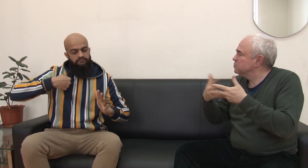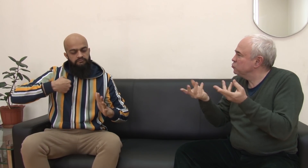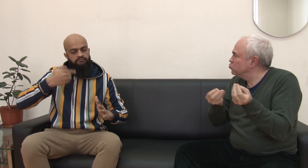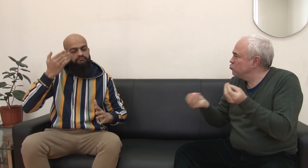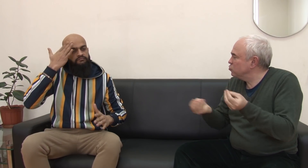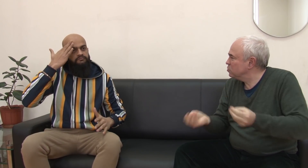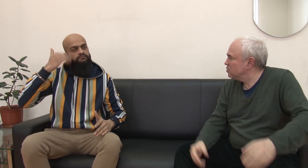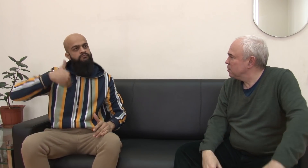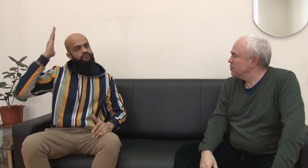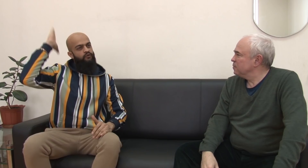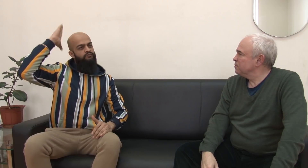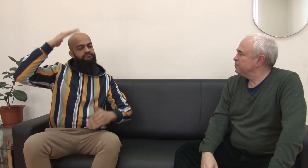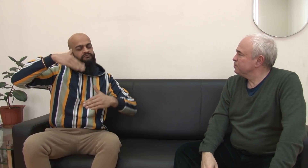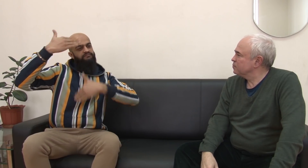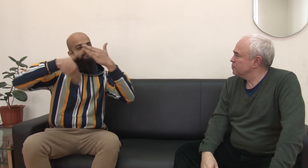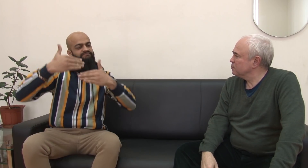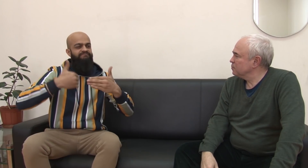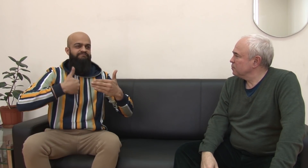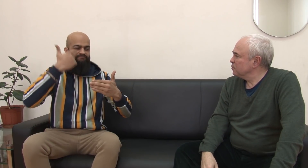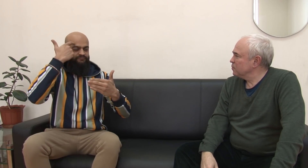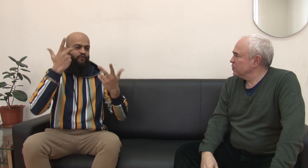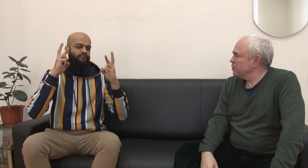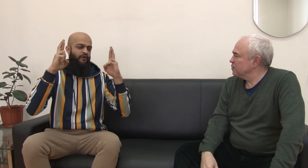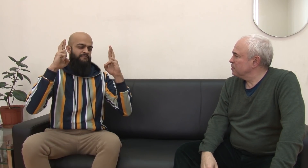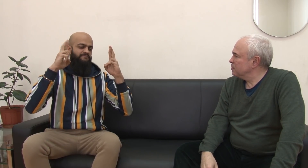Да, я очень хочу и надеюсь в будущем